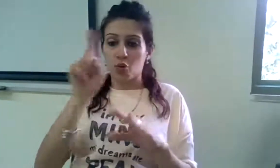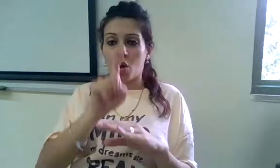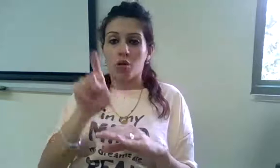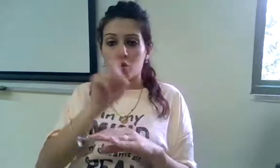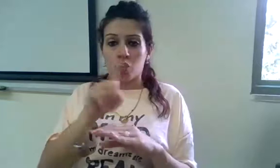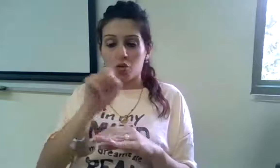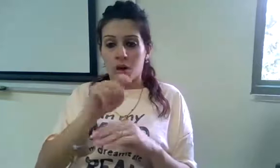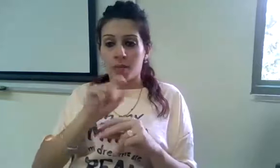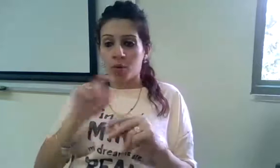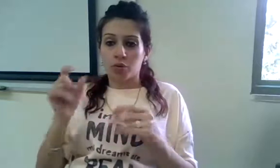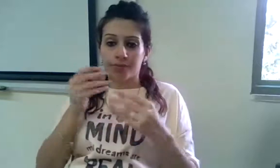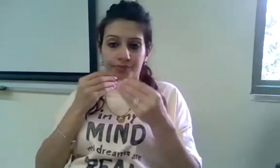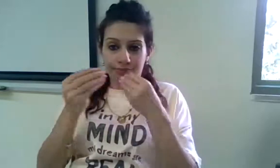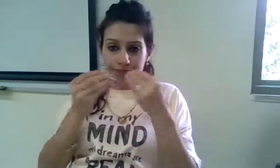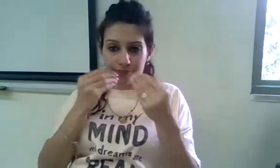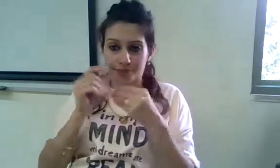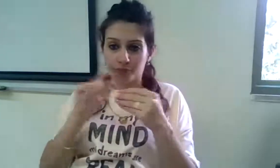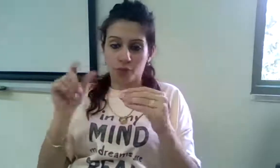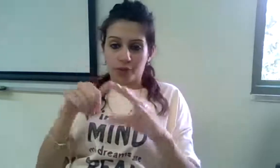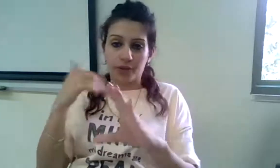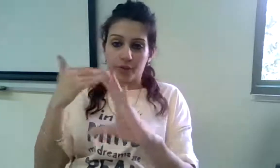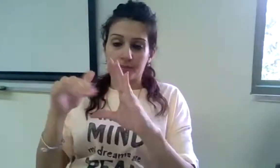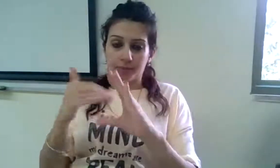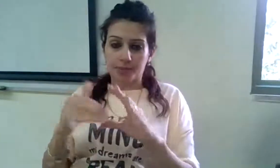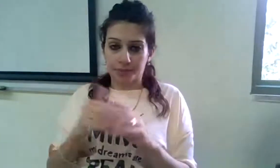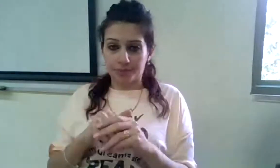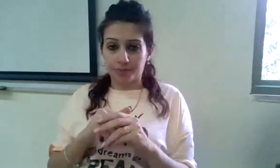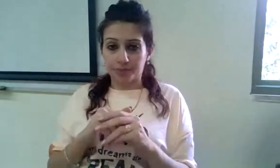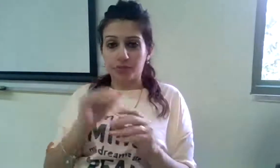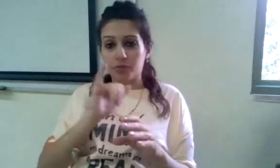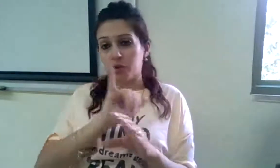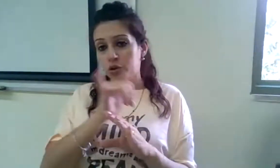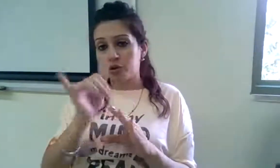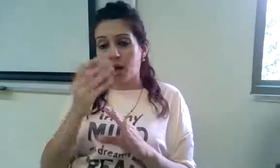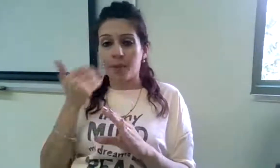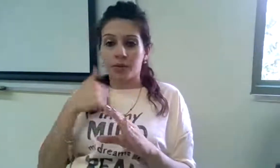في تعليم أطفالهم بطريقة تدل على